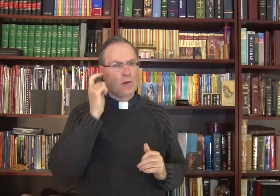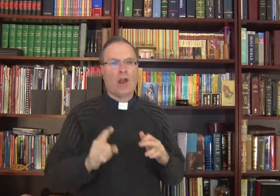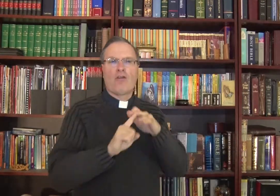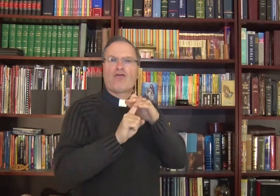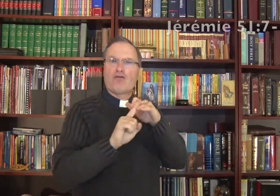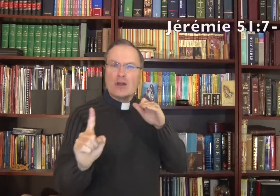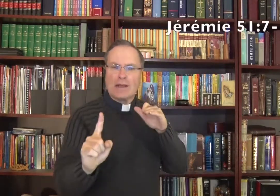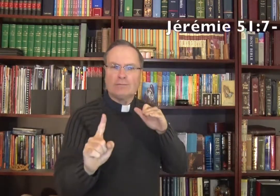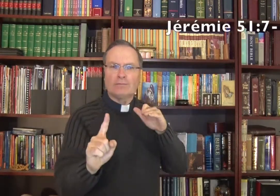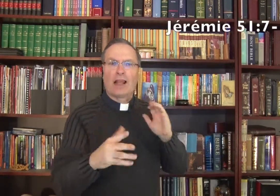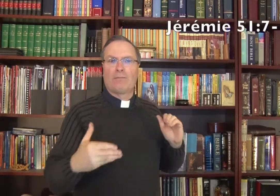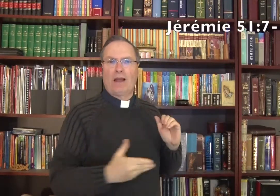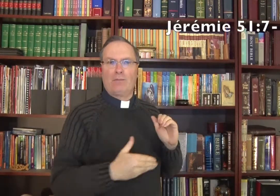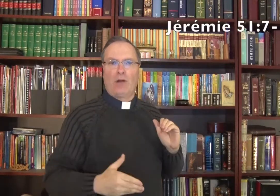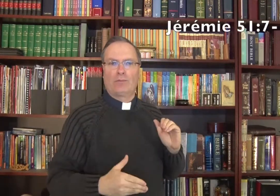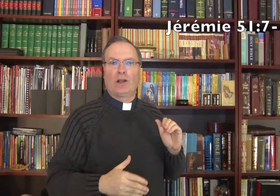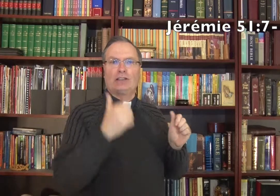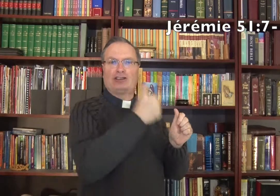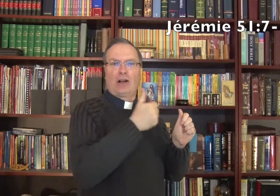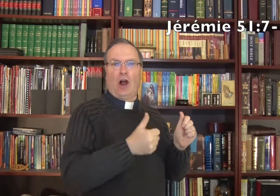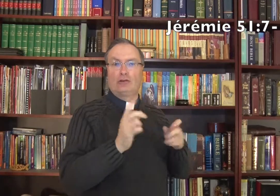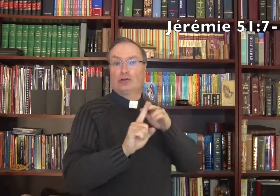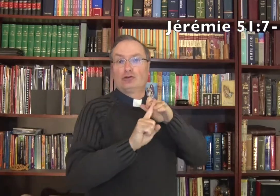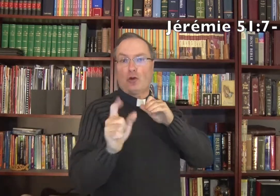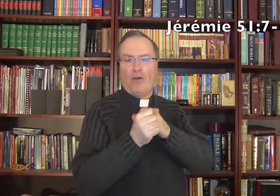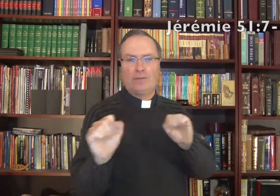«Fuyez de Babylone, que chacun se sauve!